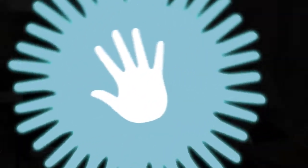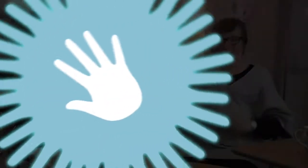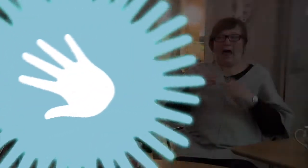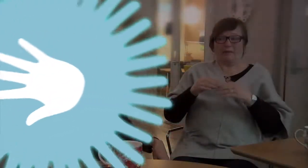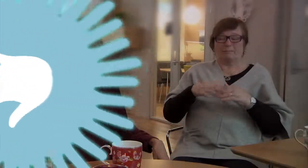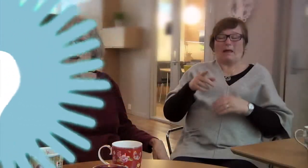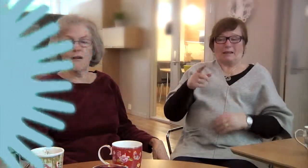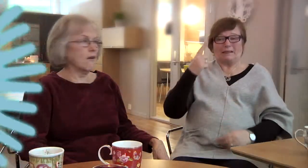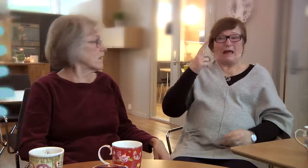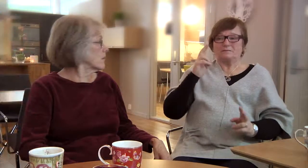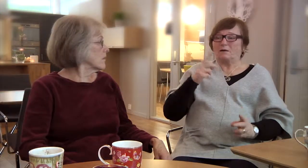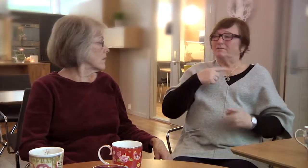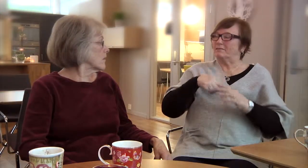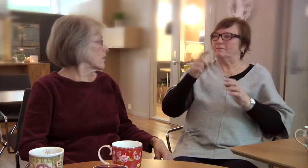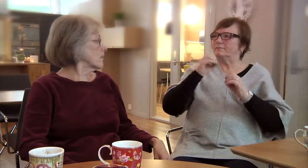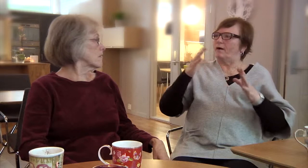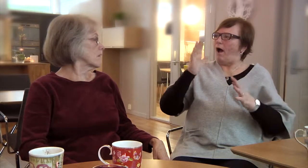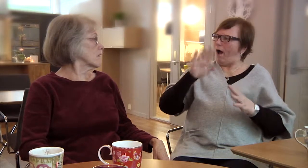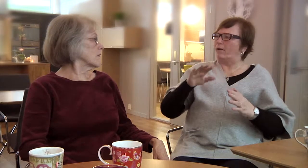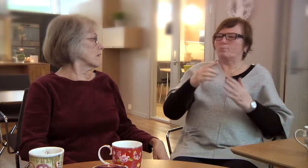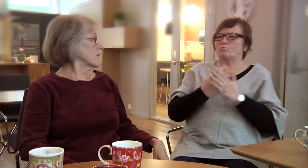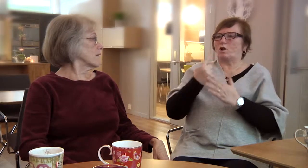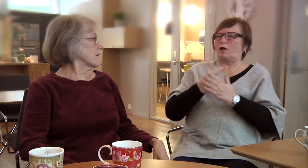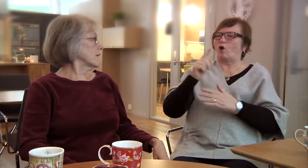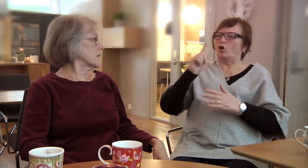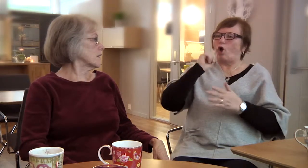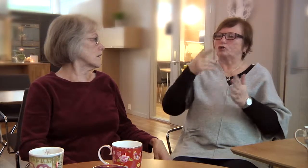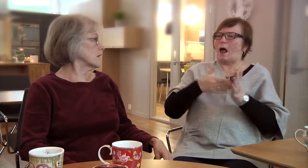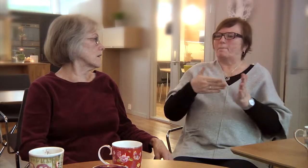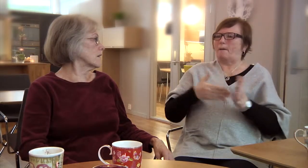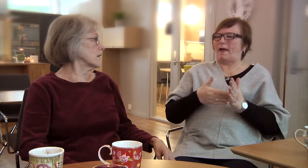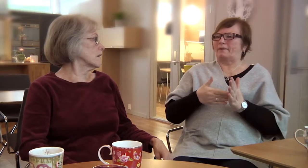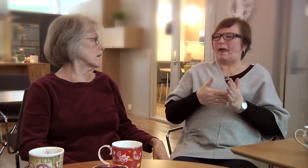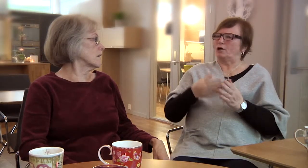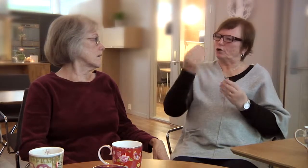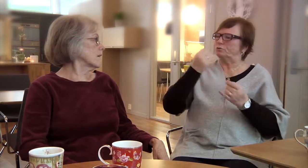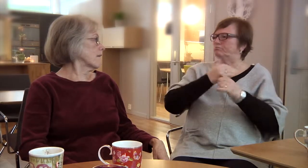Jeg er helt enig med deg i det. Hørende har så mange muligheter.